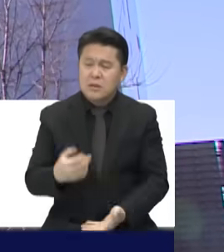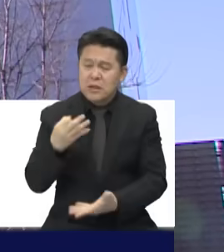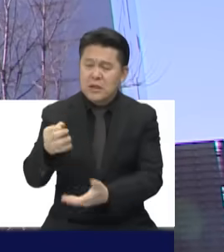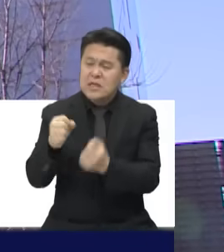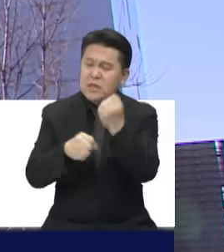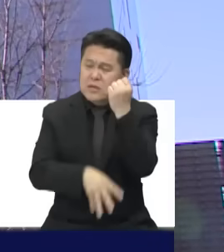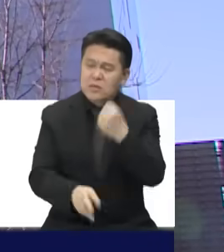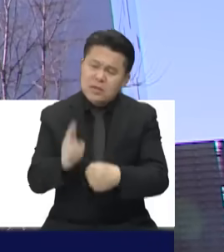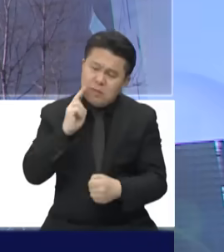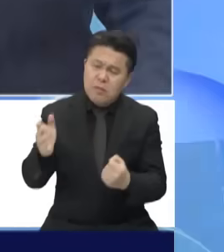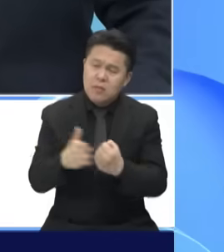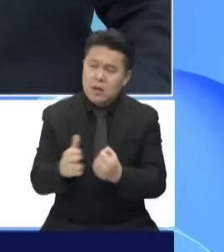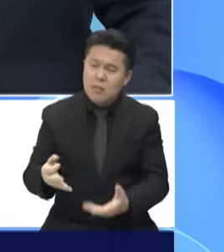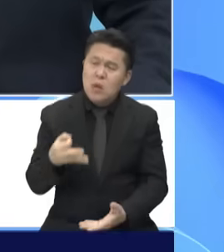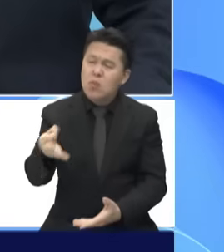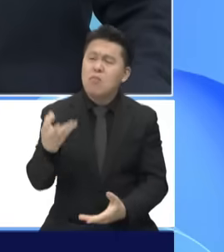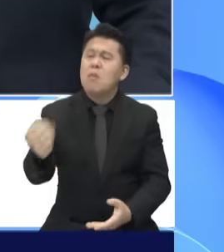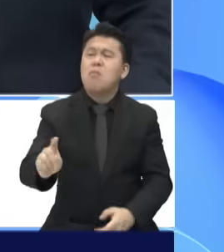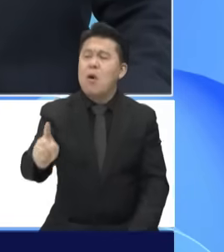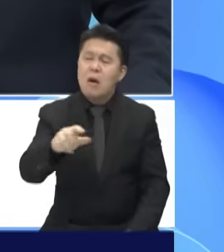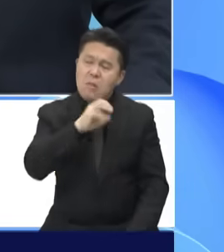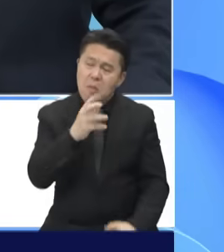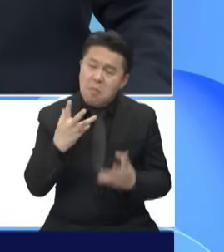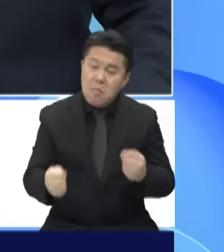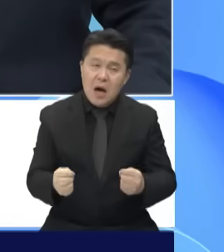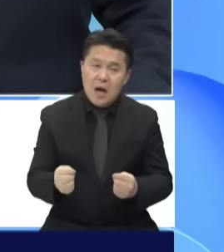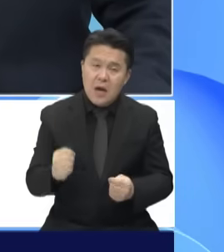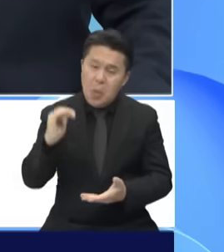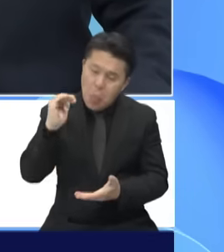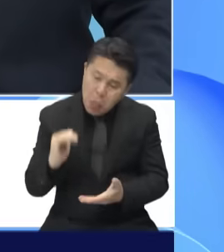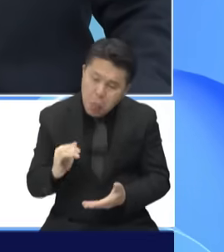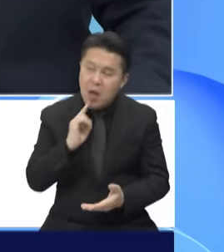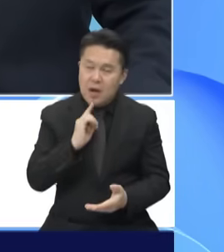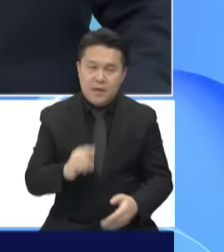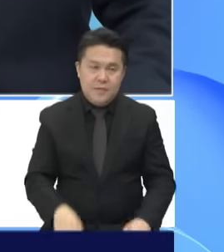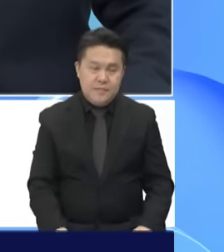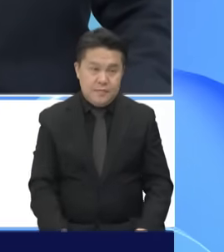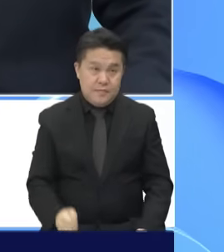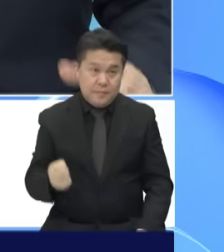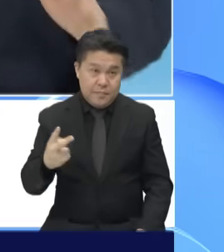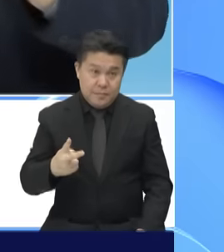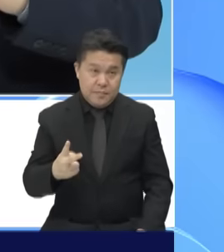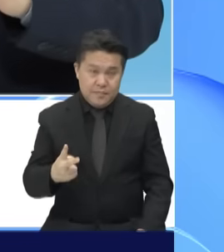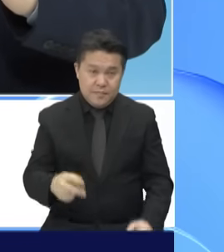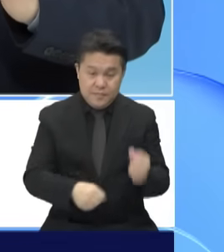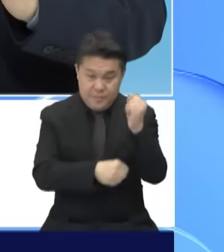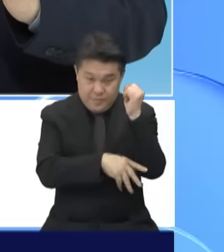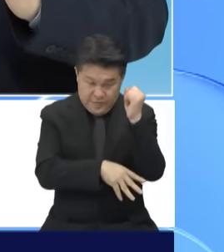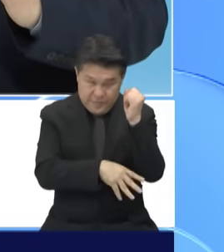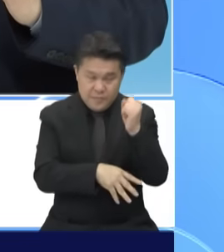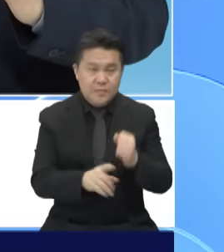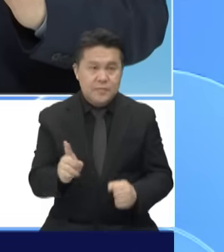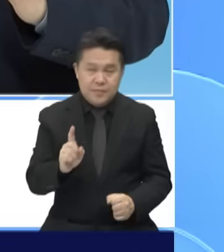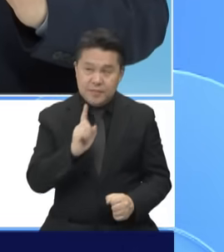지역가입자의 경우에 재산 기준이 좀 과도하게 상계된 부분이 있어서 이것을 되돌리는 것이다라고 이야기를 했고요. 그리고 기본적으로 계속해서 언급하고